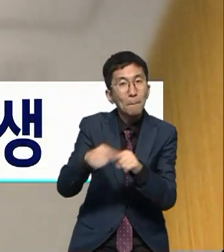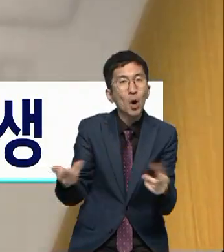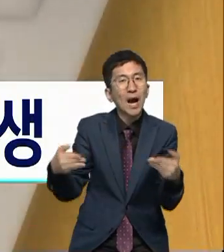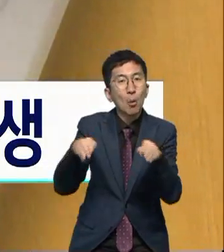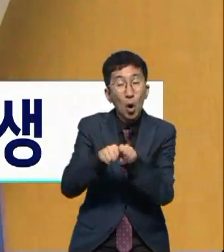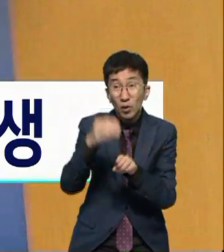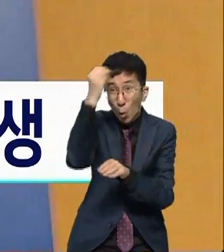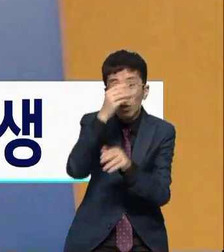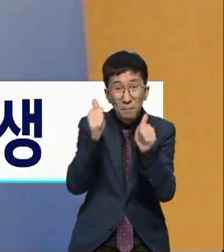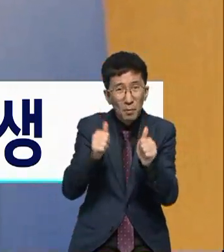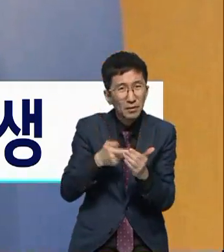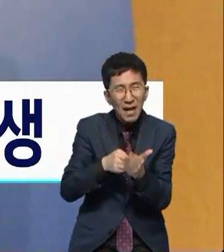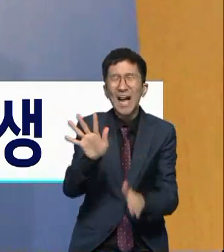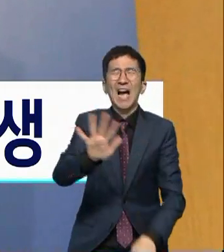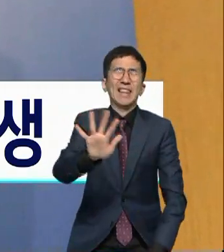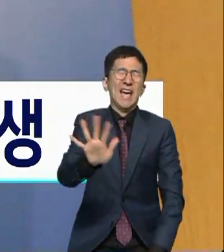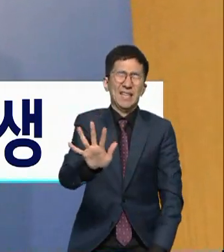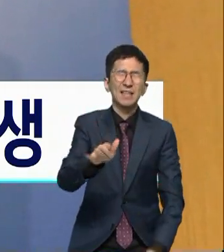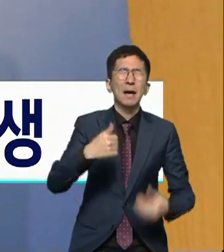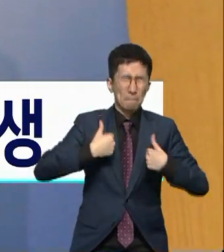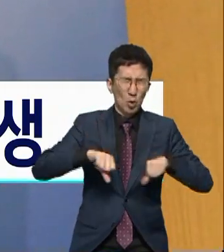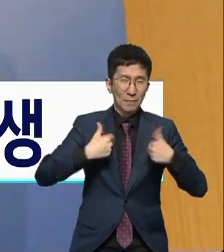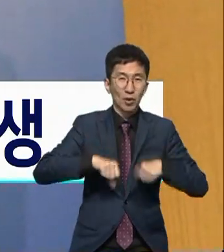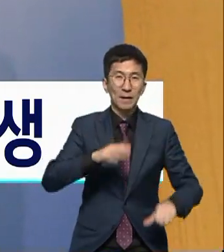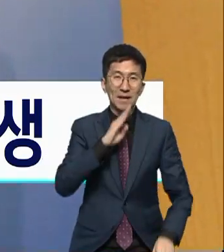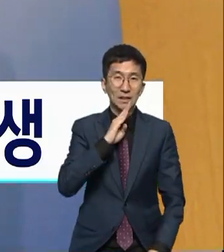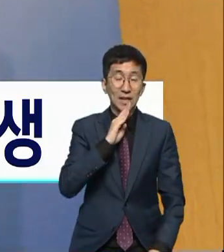하면서 이렇게 수능 한 문제 전원 정답 처리가 확정됐습니다.